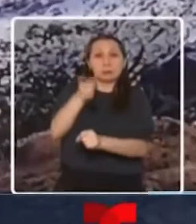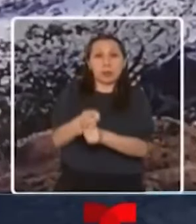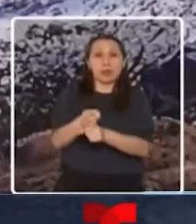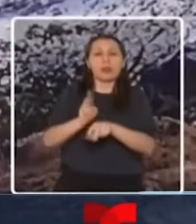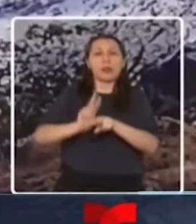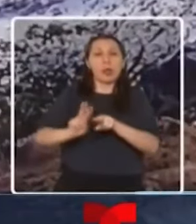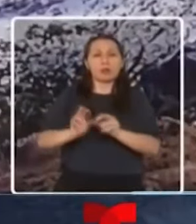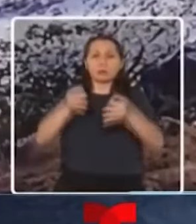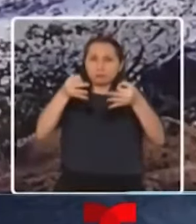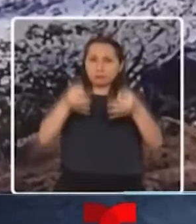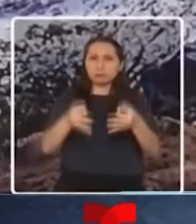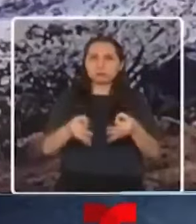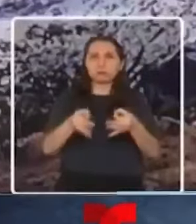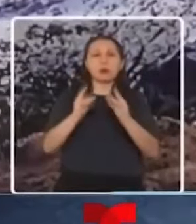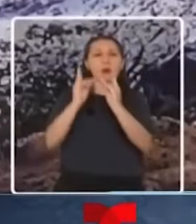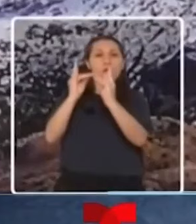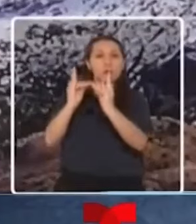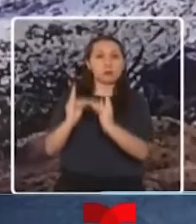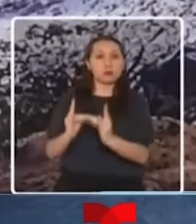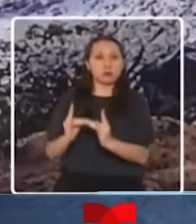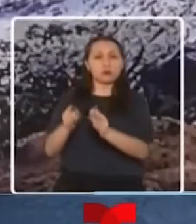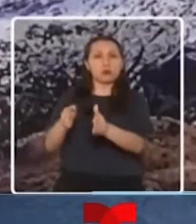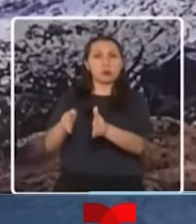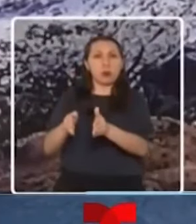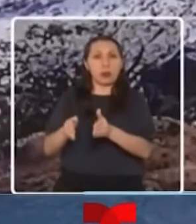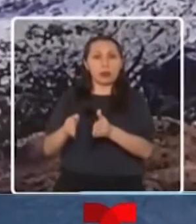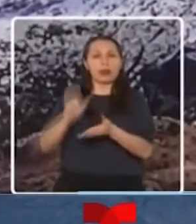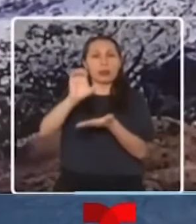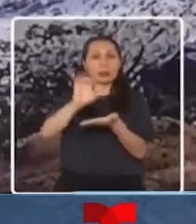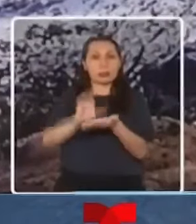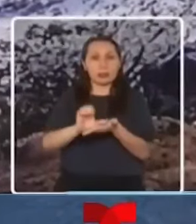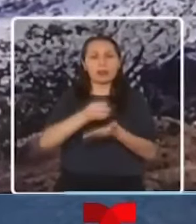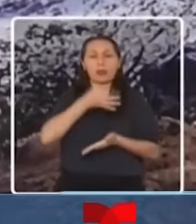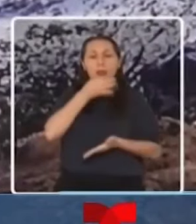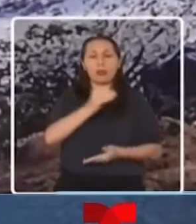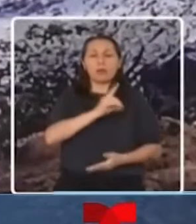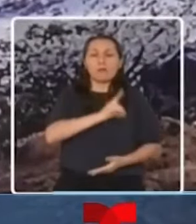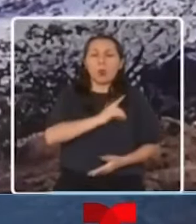FAMILIA Y SUS SERES QUERIDOS EN ESTOS DIFICILES MOMENTOS.